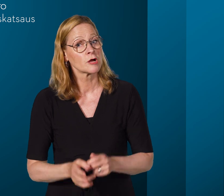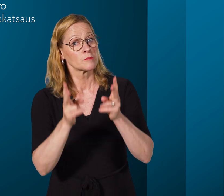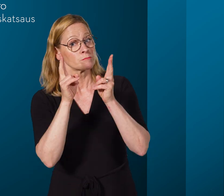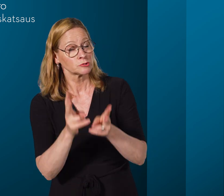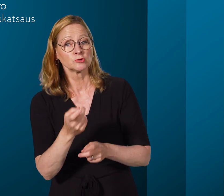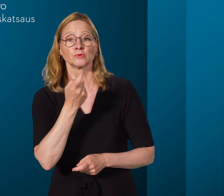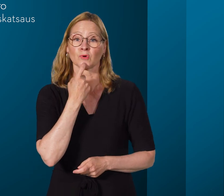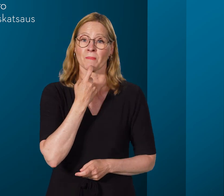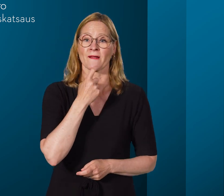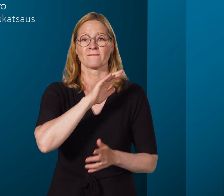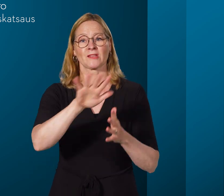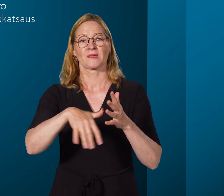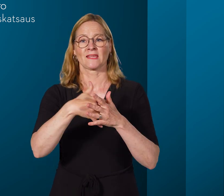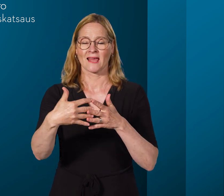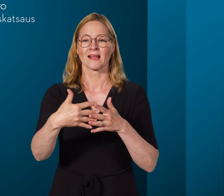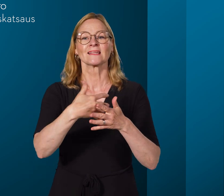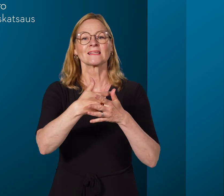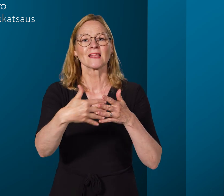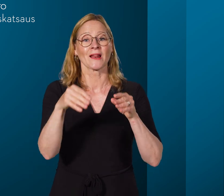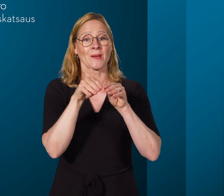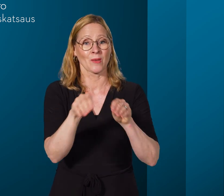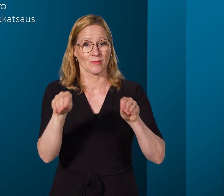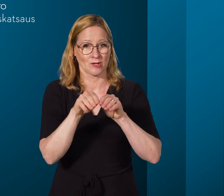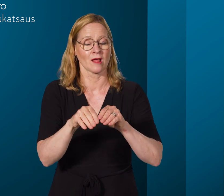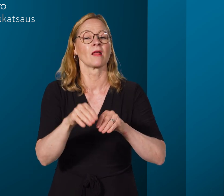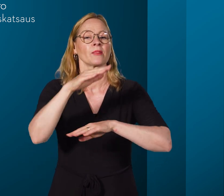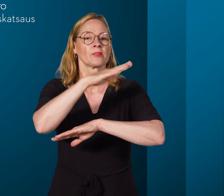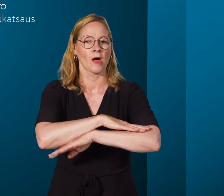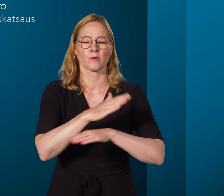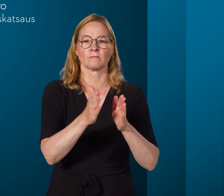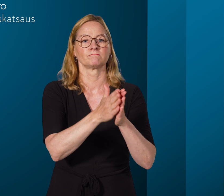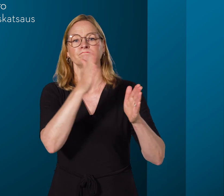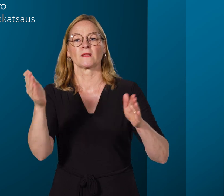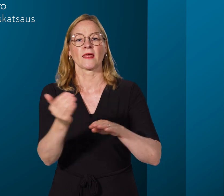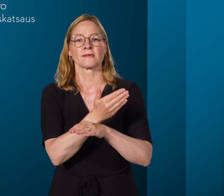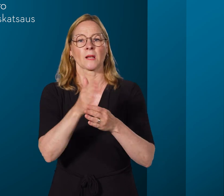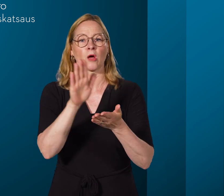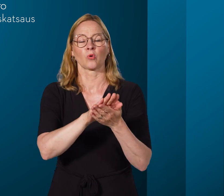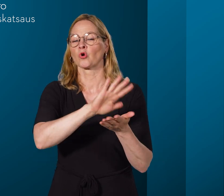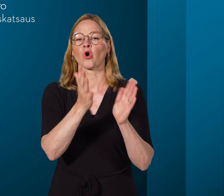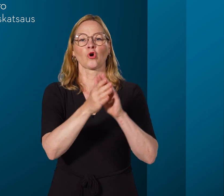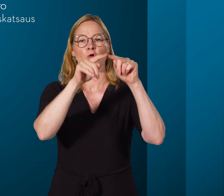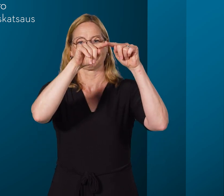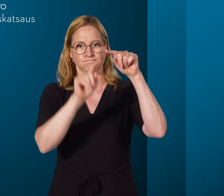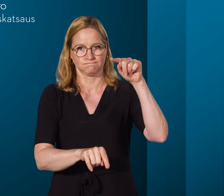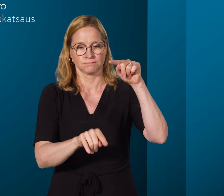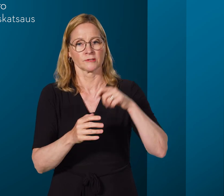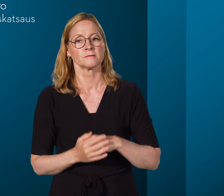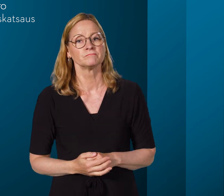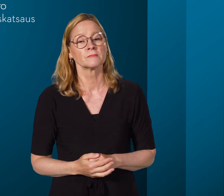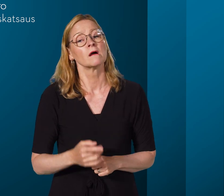Myös suomalaisen viittomakielen kielineuvonta on tauolla 1.–31.7.